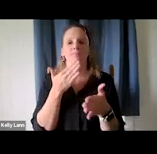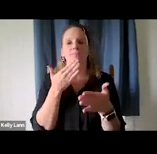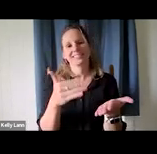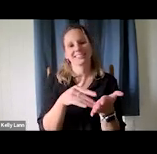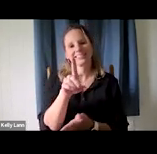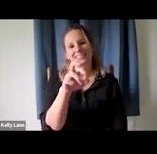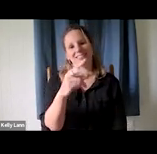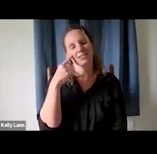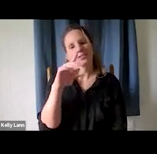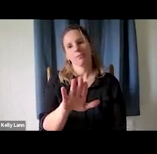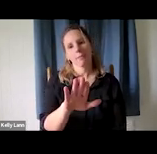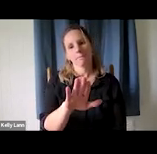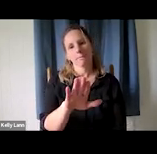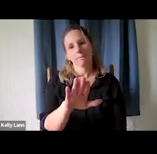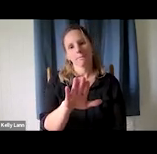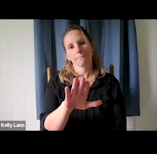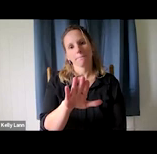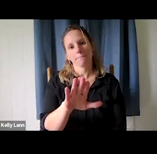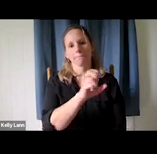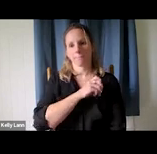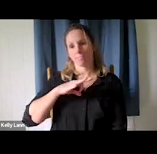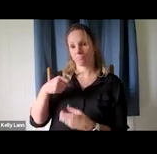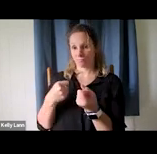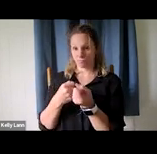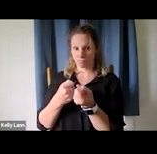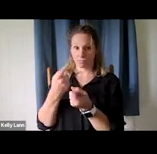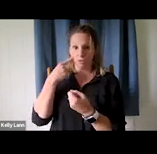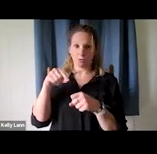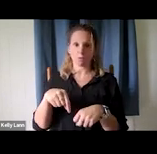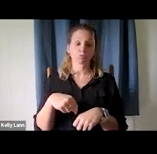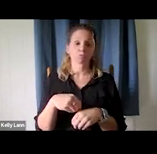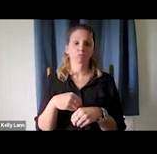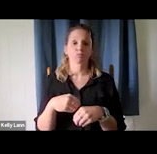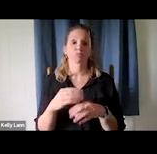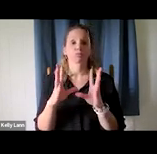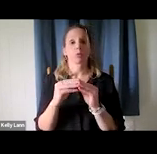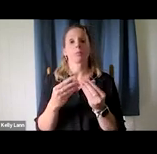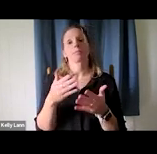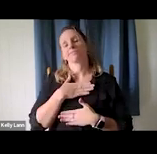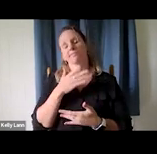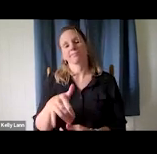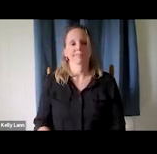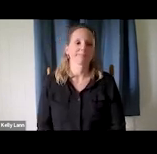por su apoyo y el de su personal a nuestros seminarios web. Lo apreciamos de verdad.